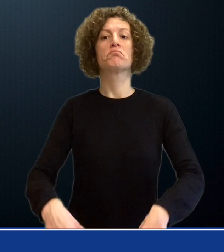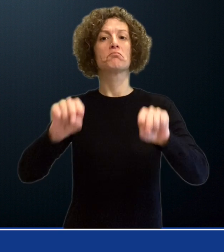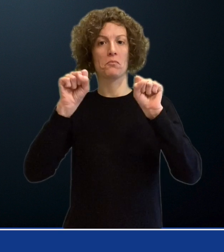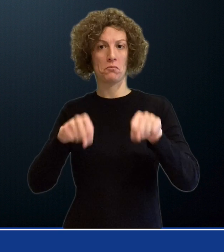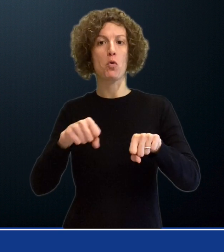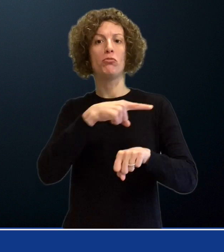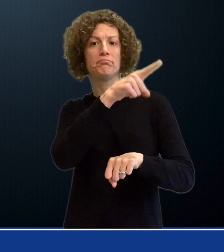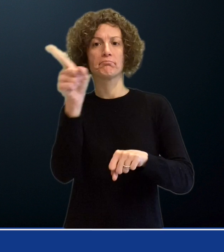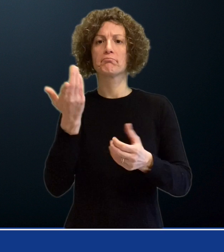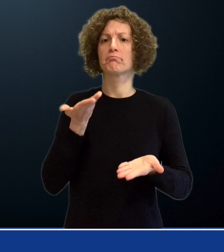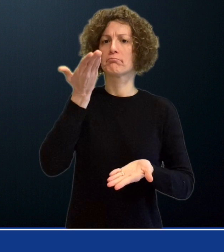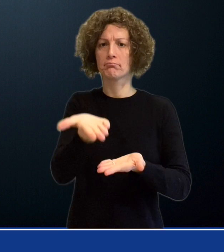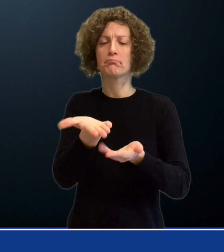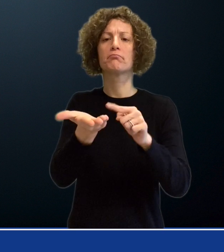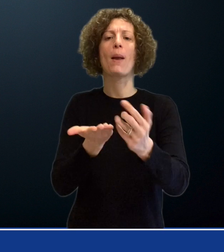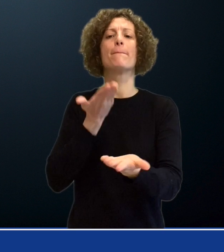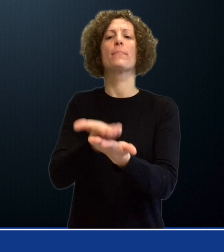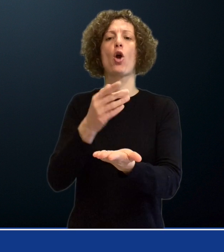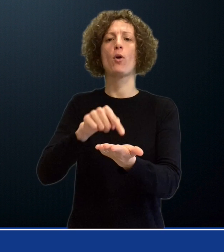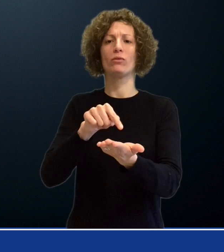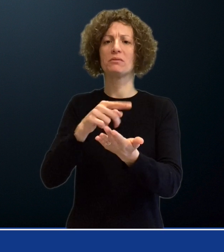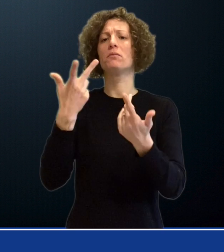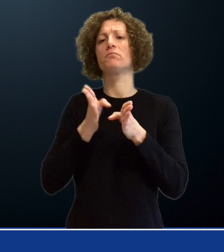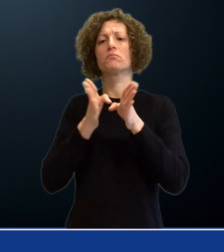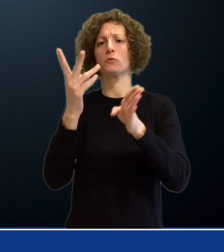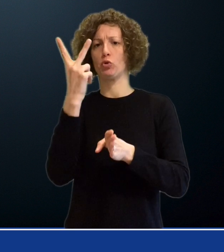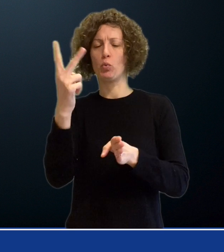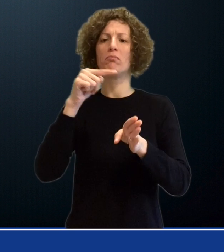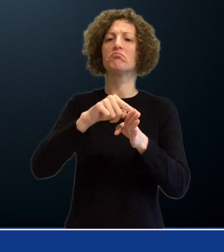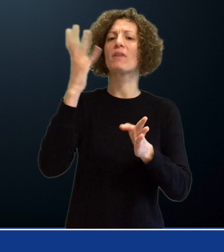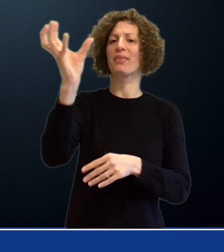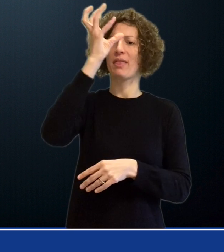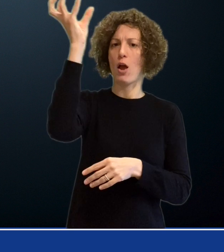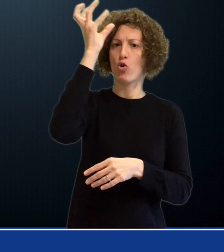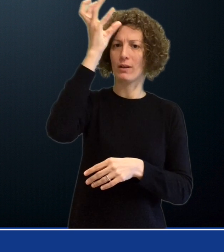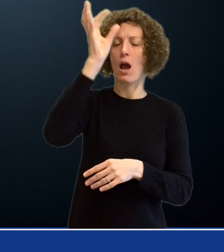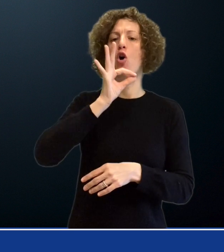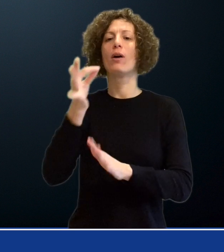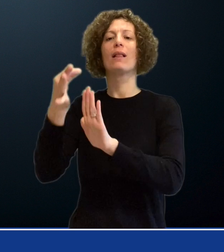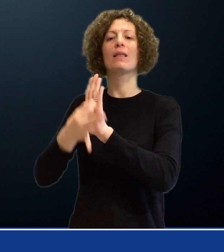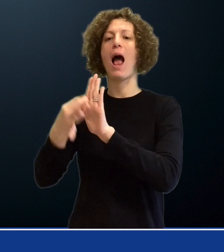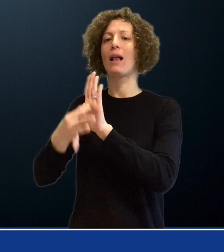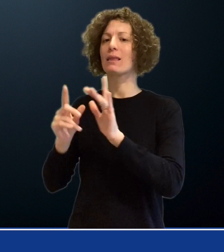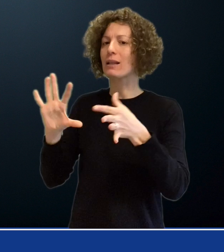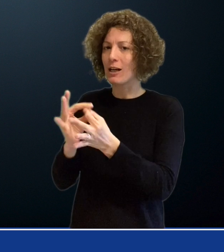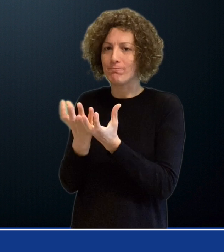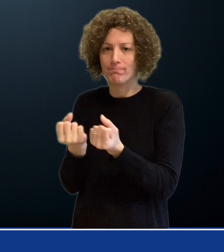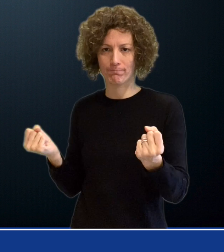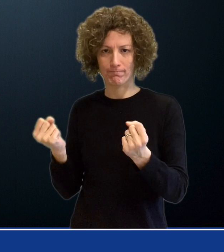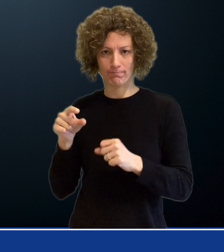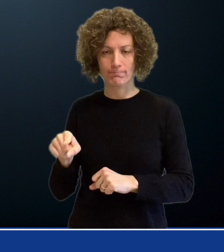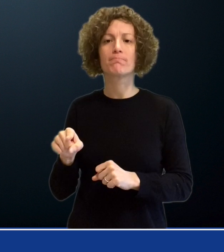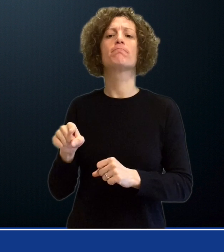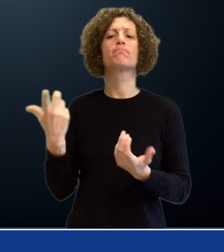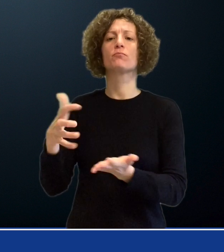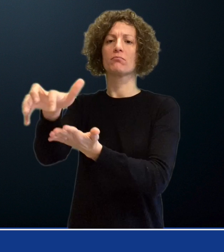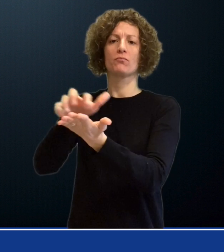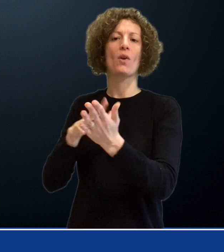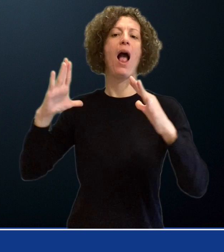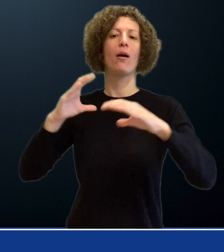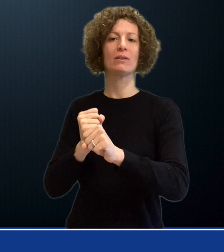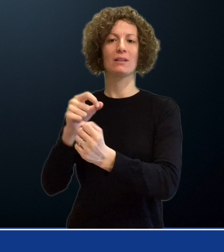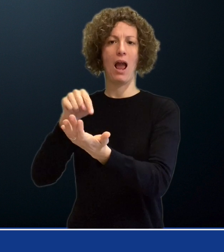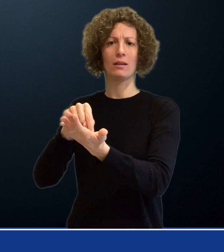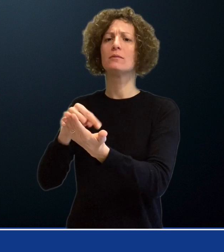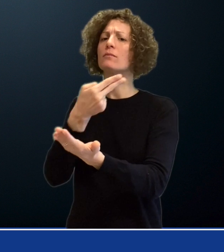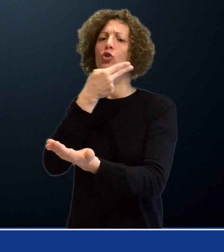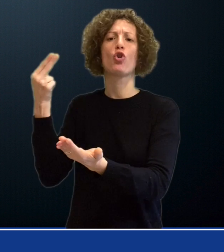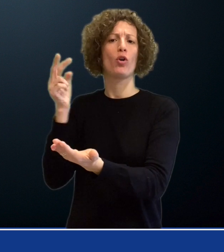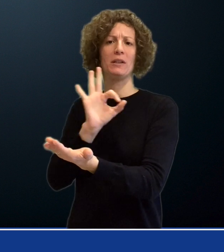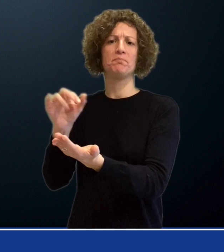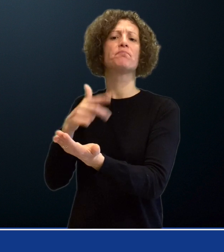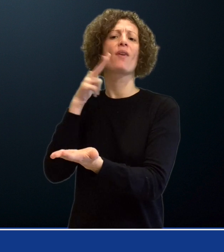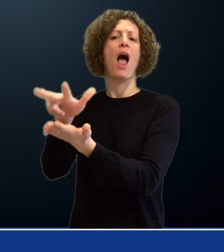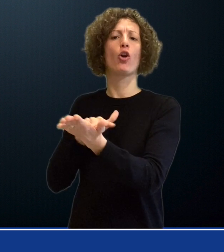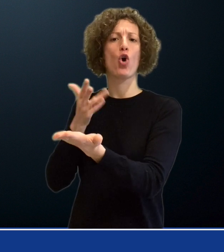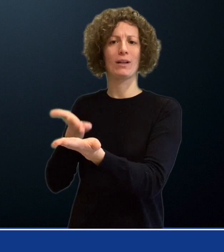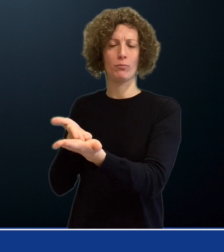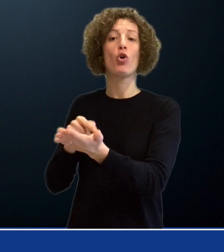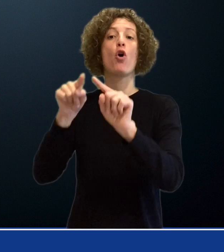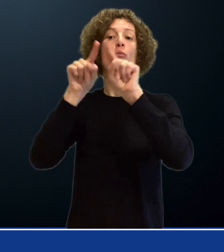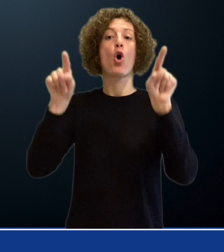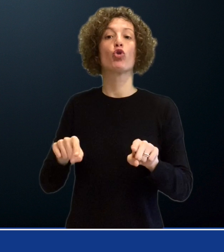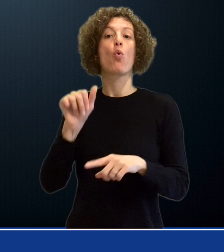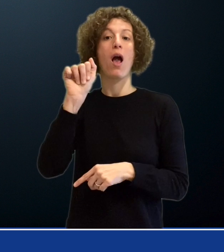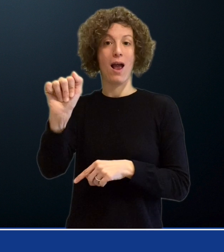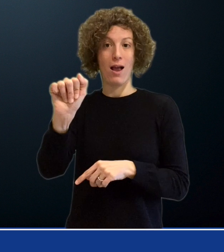È possibile presentare proposte di orientamento teorico o empirico inviando un abstract anonimo (modulo A),